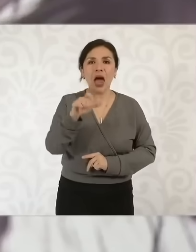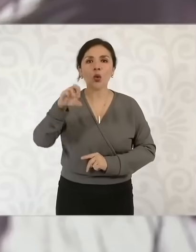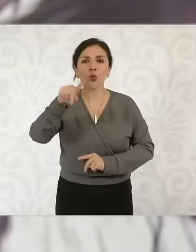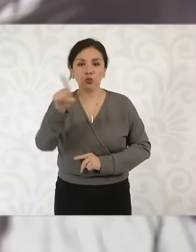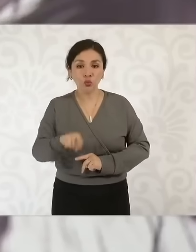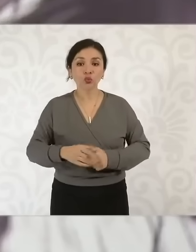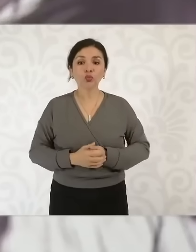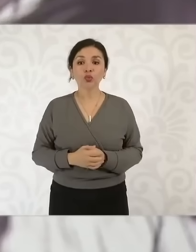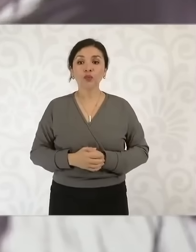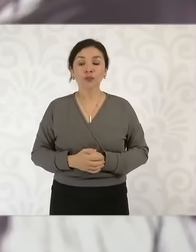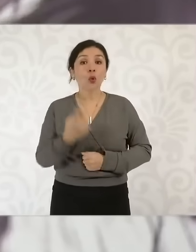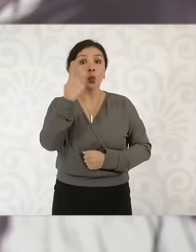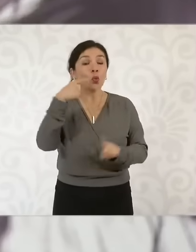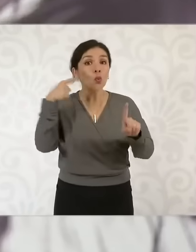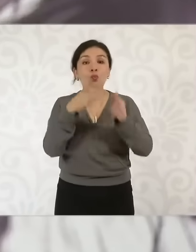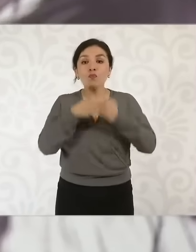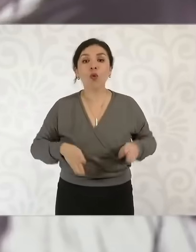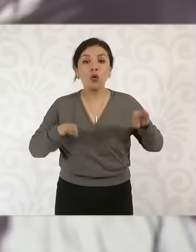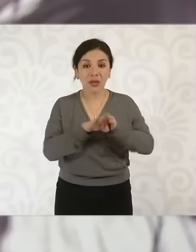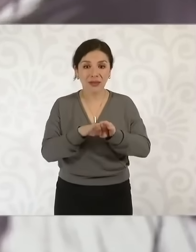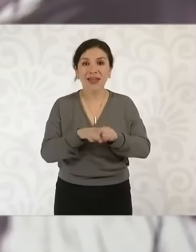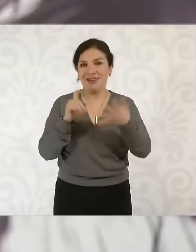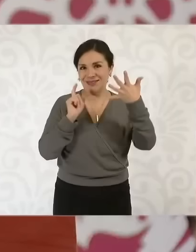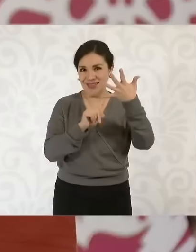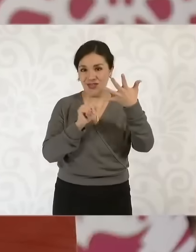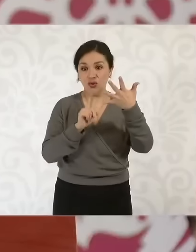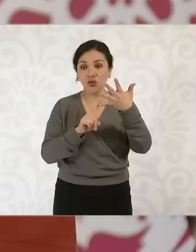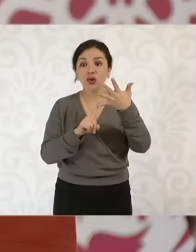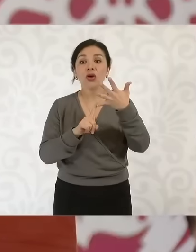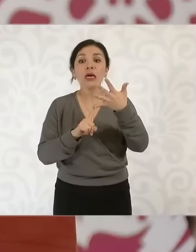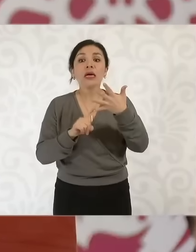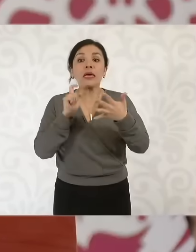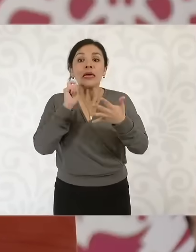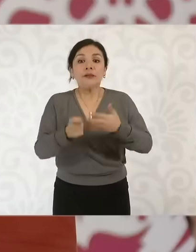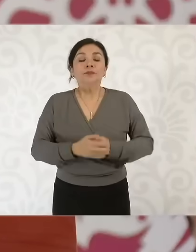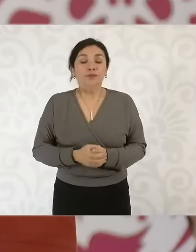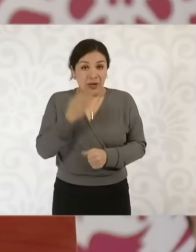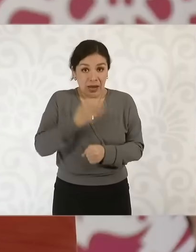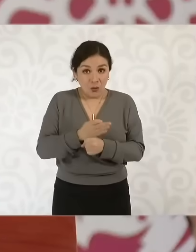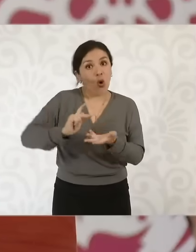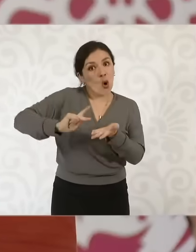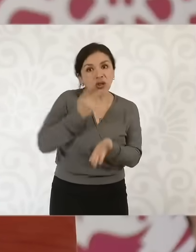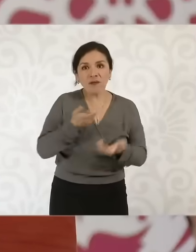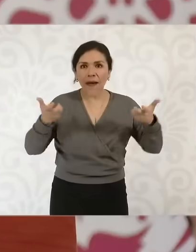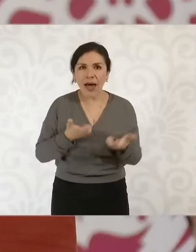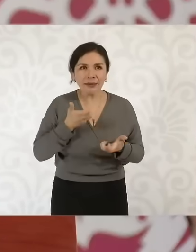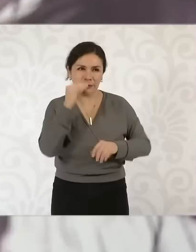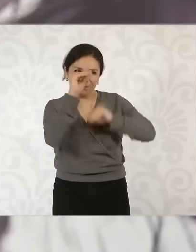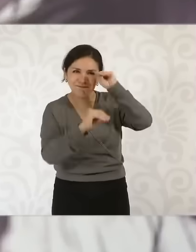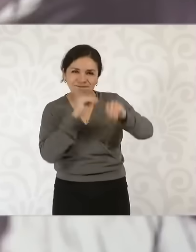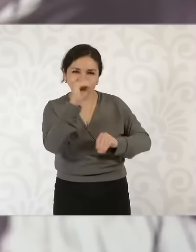Eh, un punto muy importante que es el número cinco es eh estamos reconstruyendo todo el sistema de